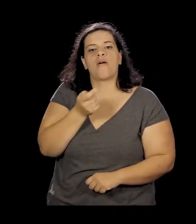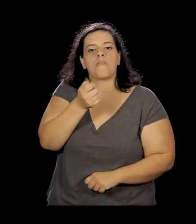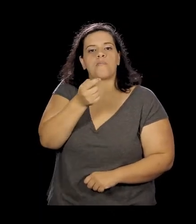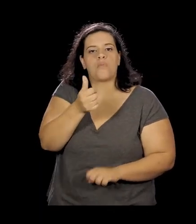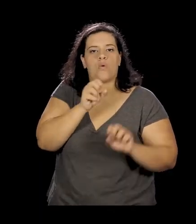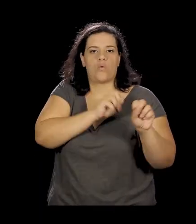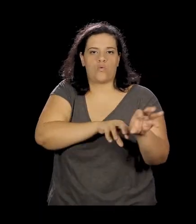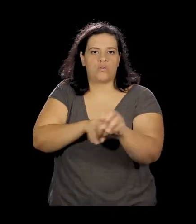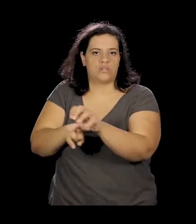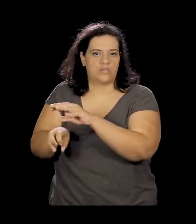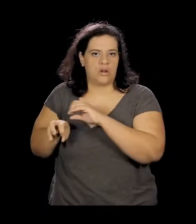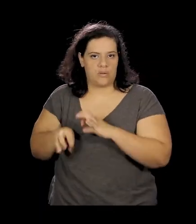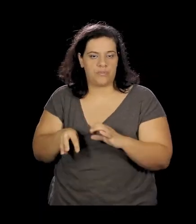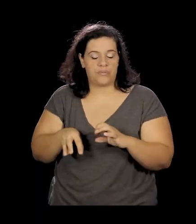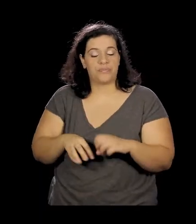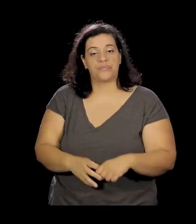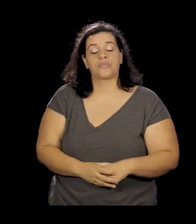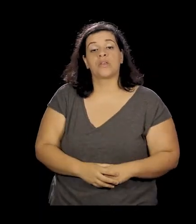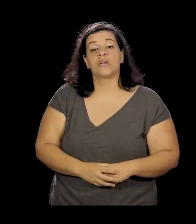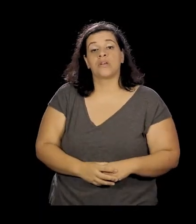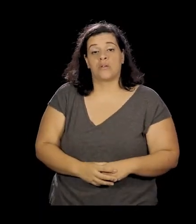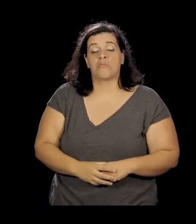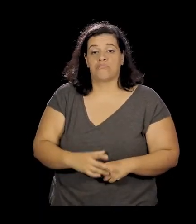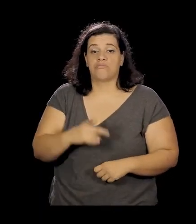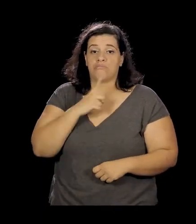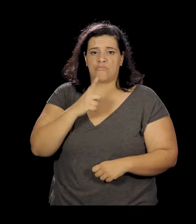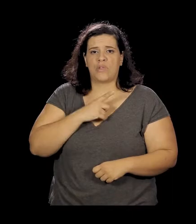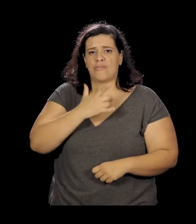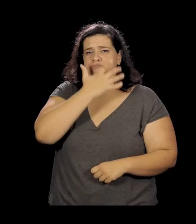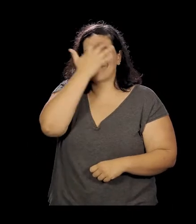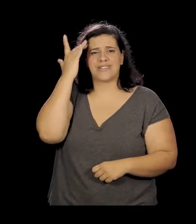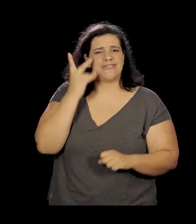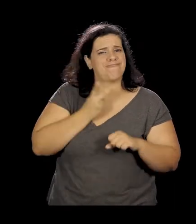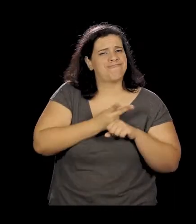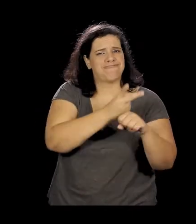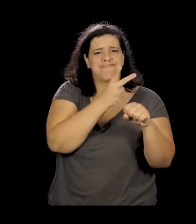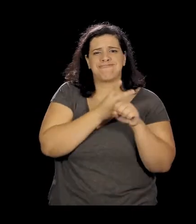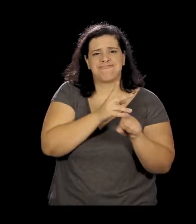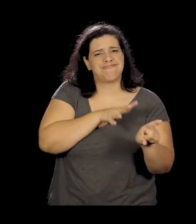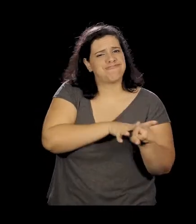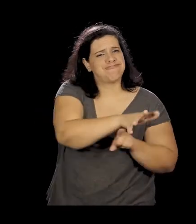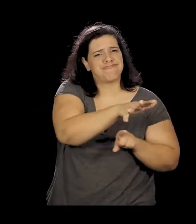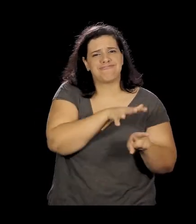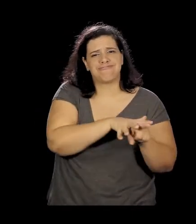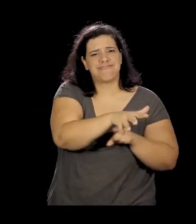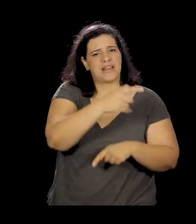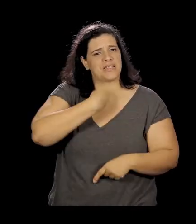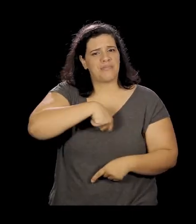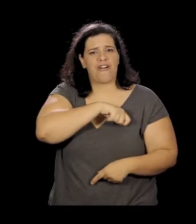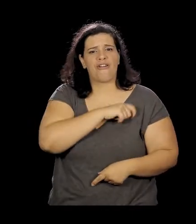Há muita procura pelo espanhol nos Estados Unidos. Todo mundo quer estudar espanhol,